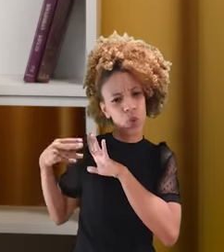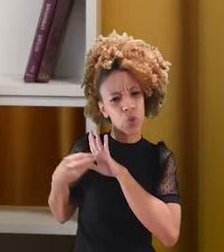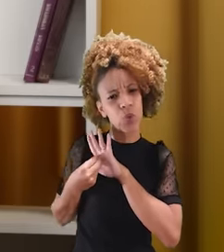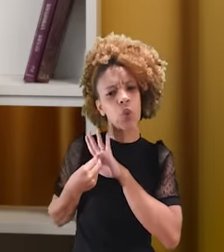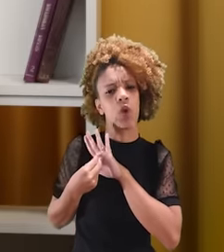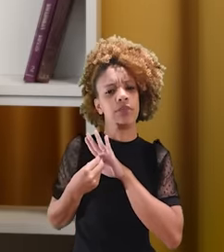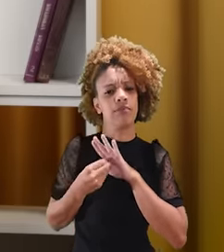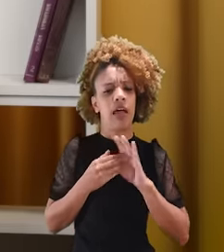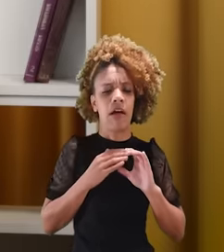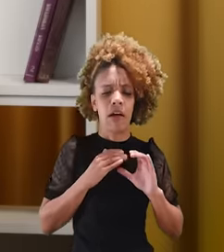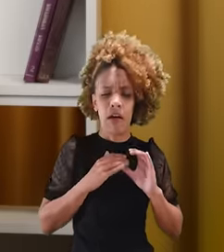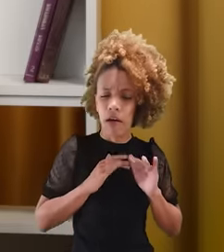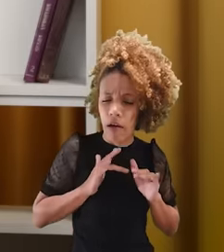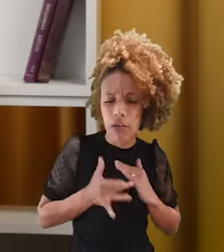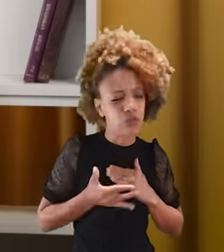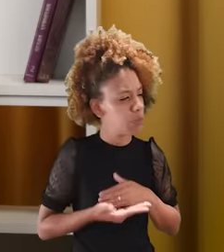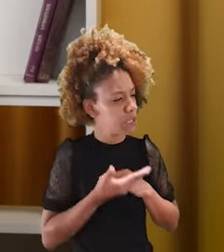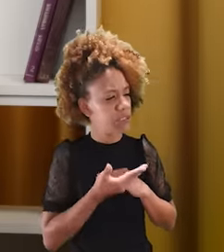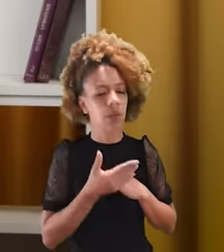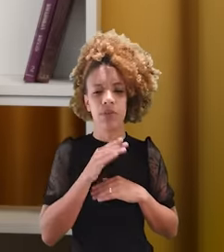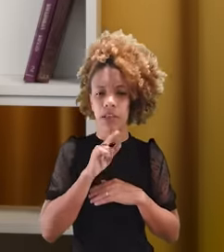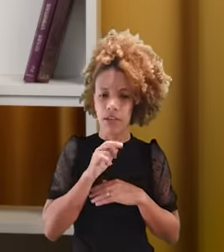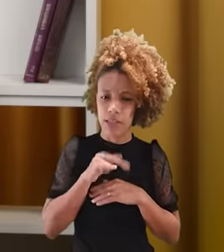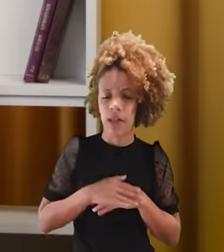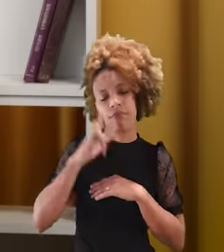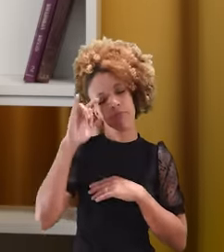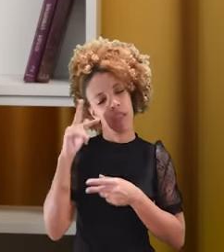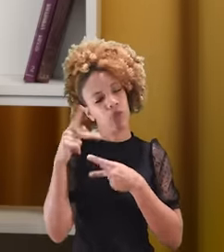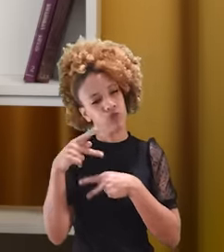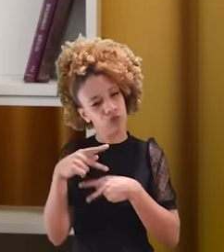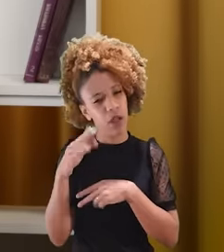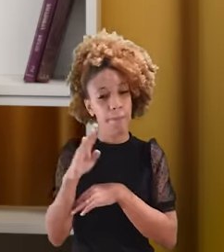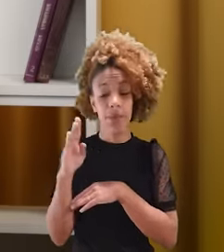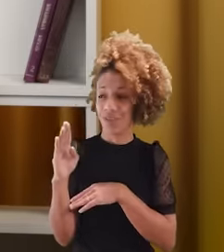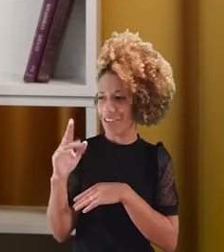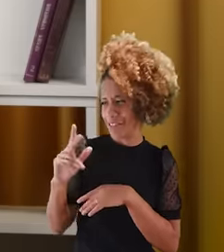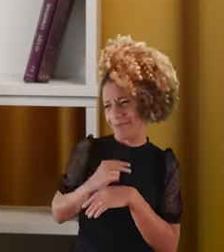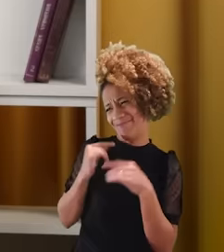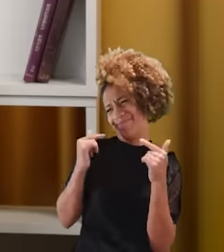parte de comunicação da da Alessandra tá ali o Instagram o tiktok da BC o caralha qu vai lá